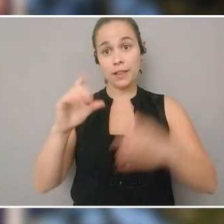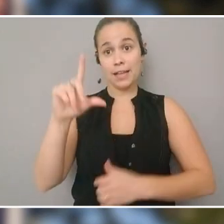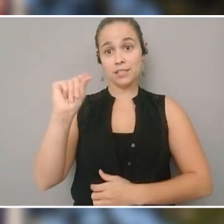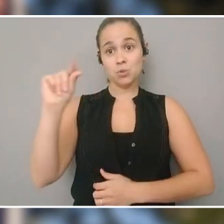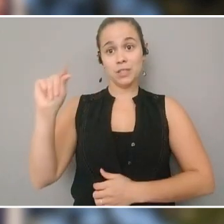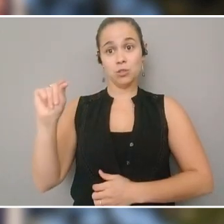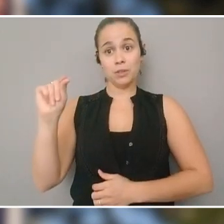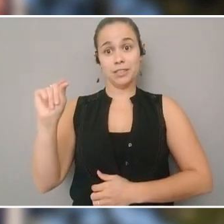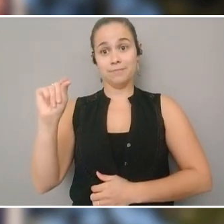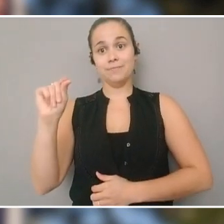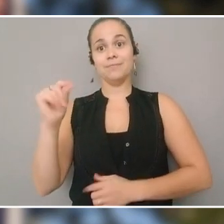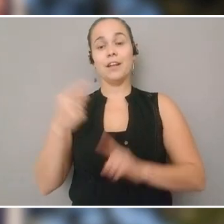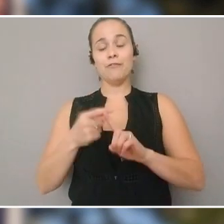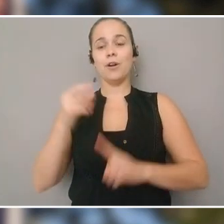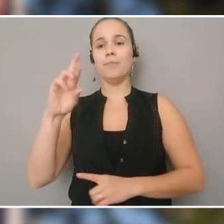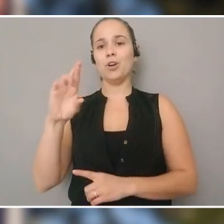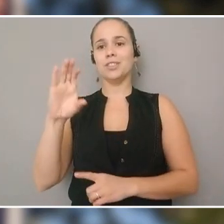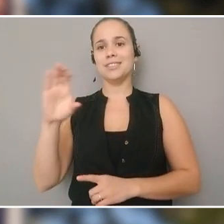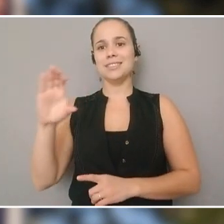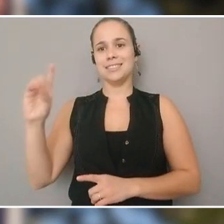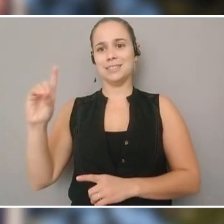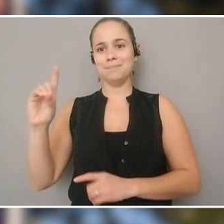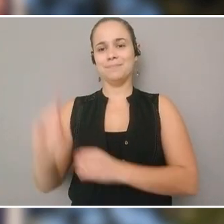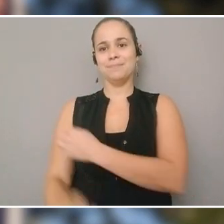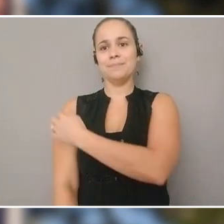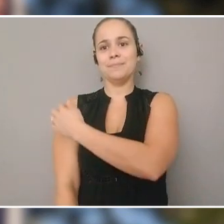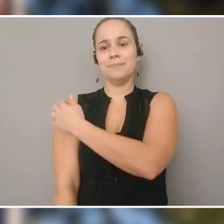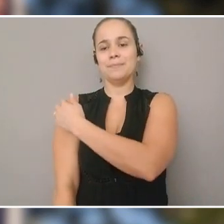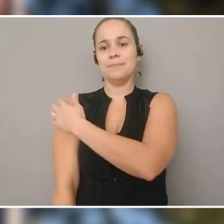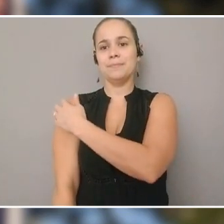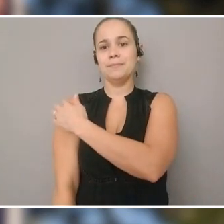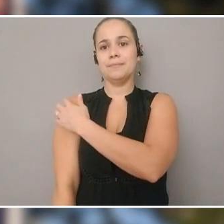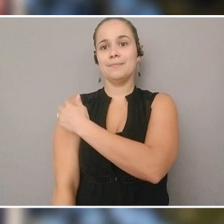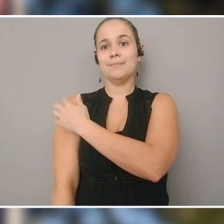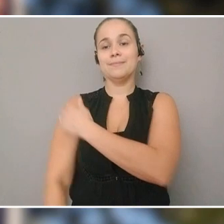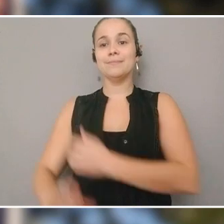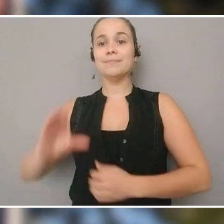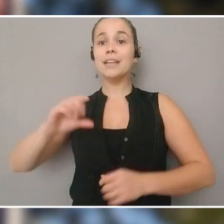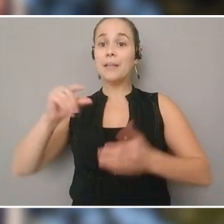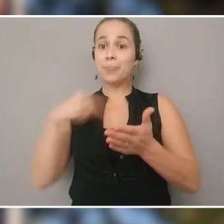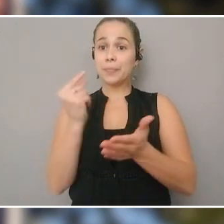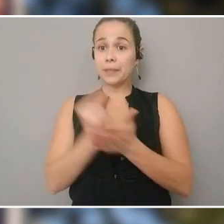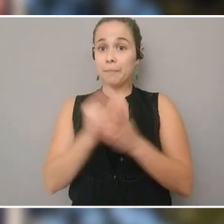Colegios del Districto de la Comunidad